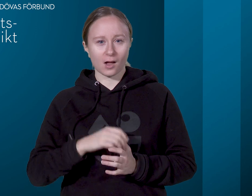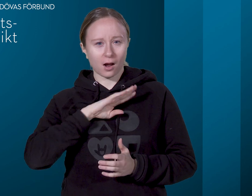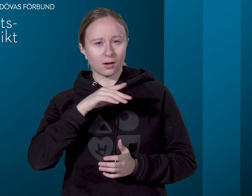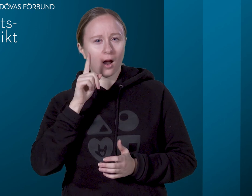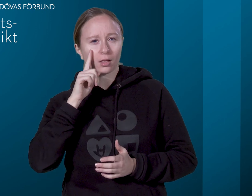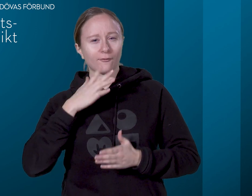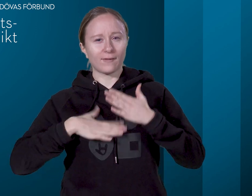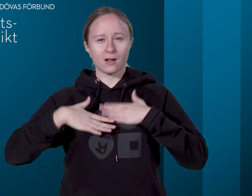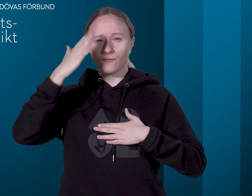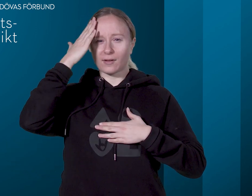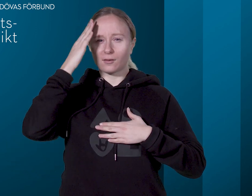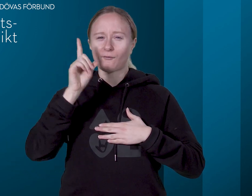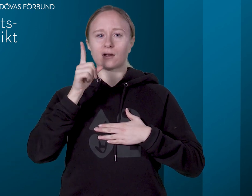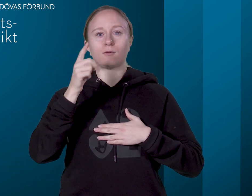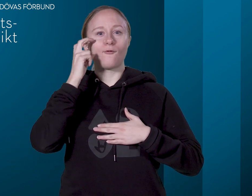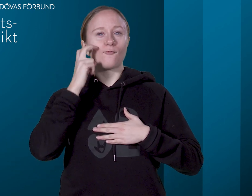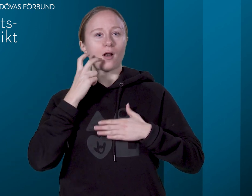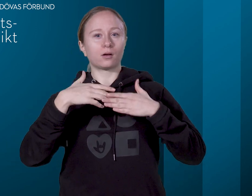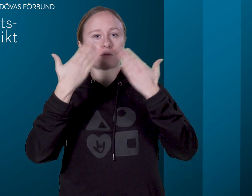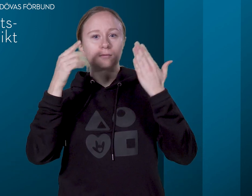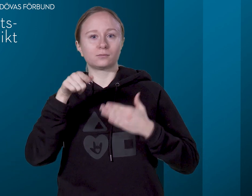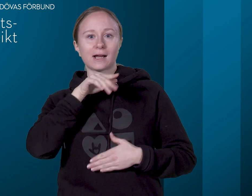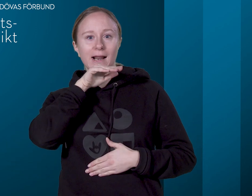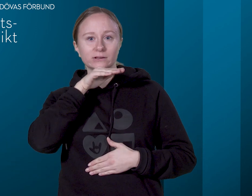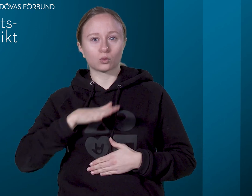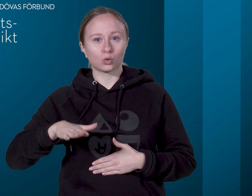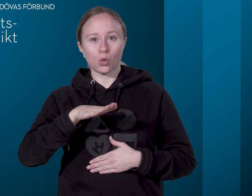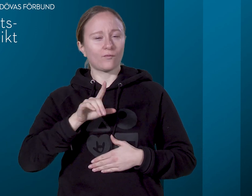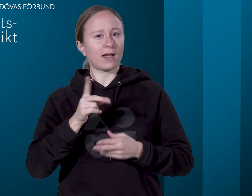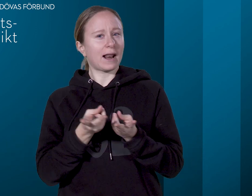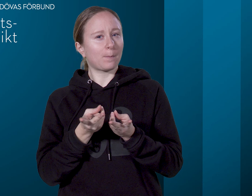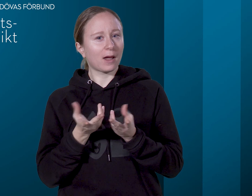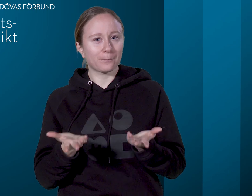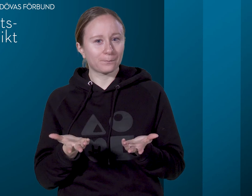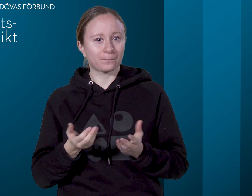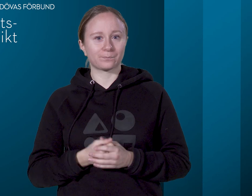Har du alltid velat veta vad en vardag på en grisgård innebär?